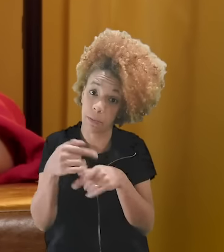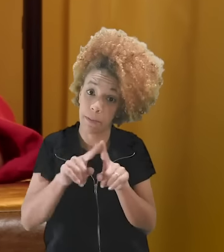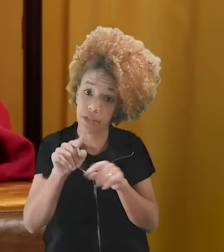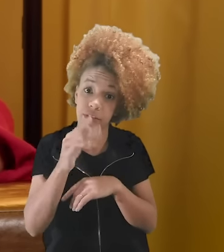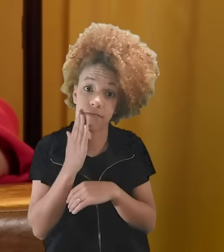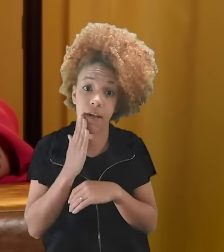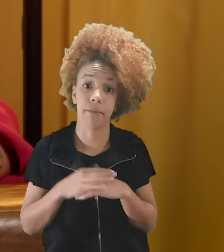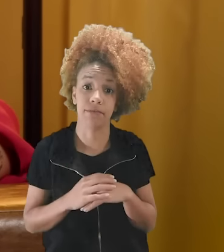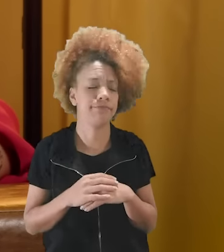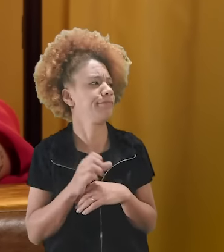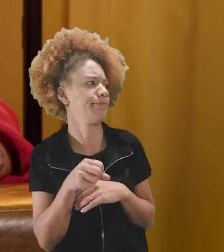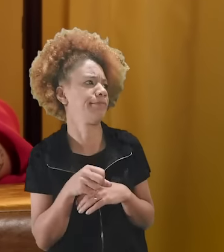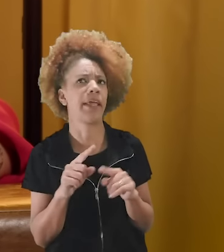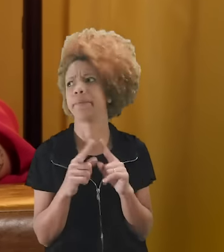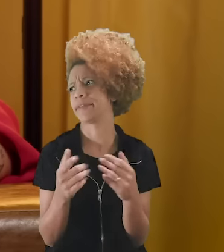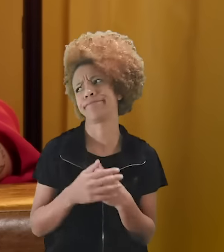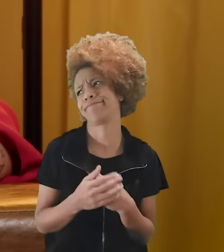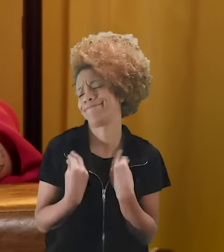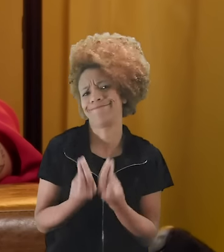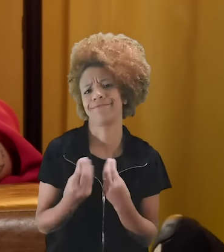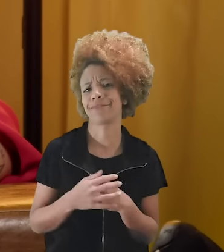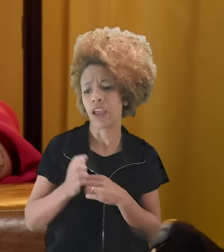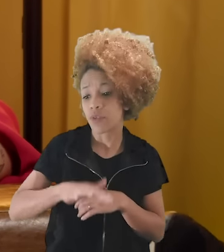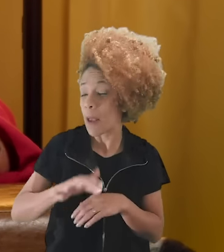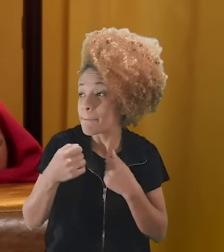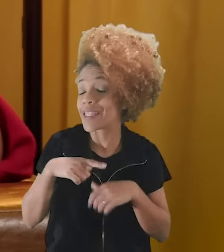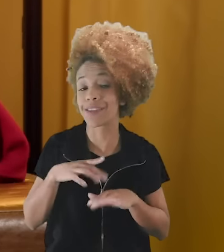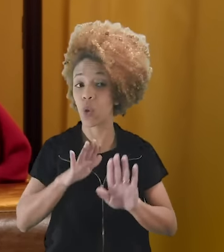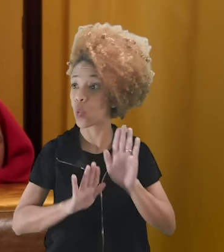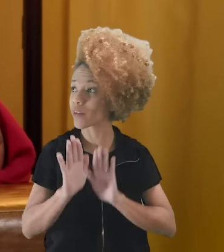mas vocês sabem que a maioria a maioria é ingrato então é um é um que a gente tem que pisar em ovos